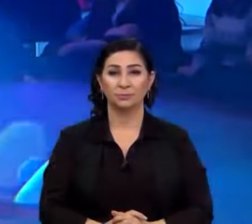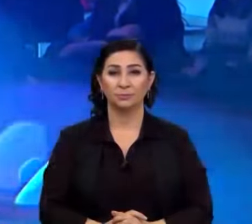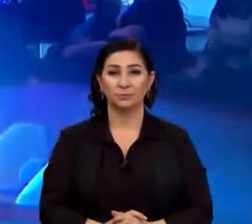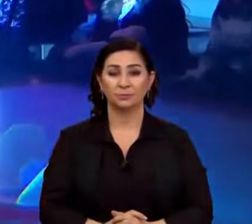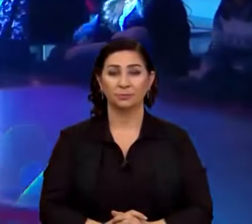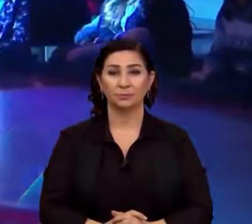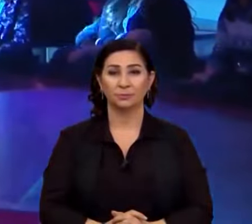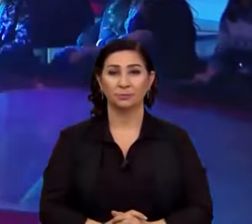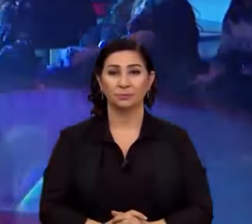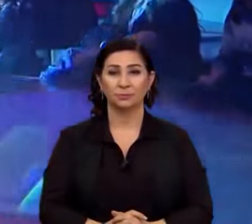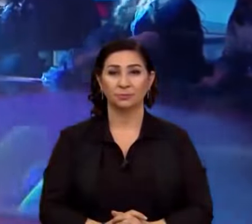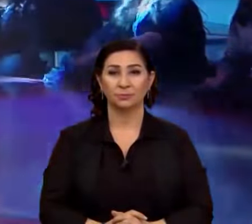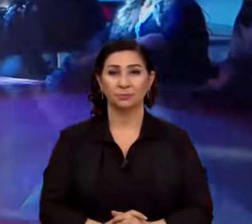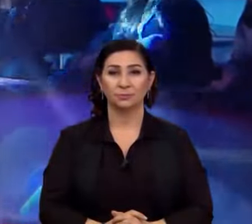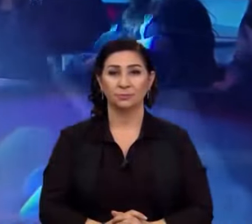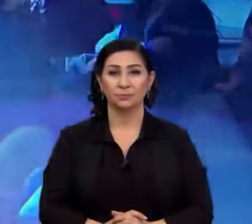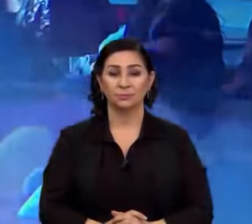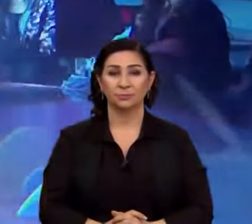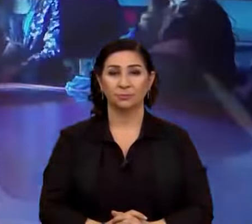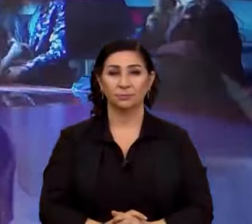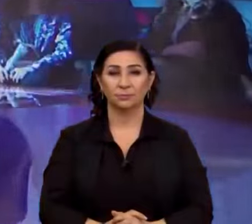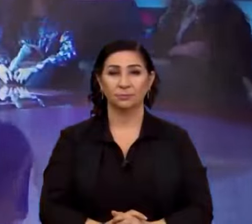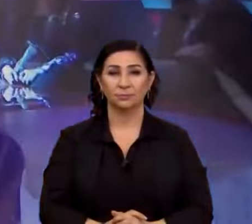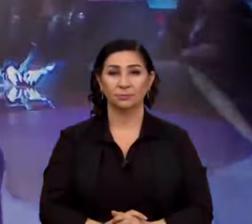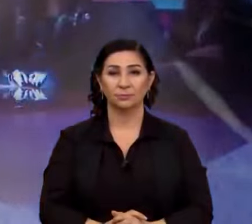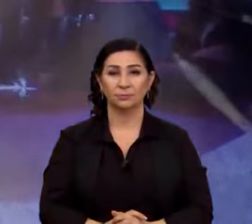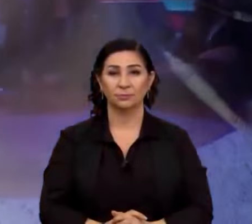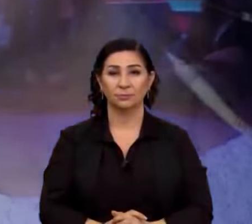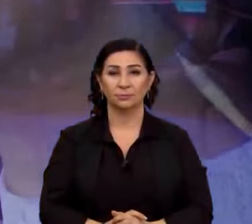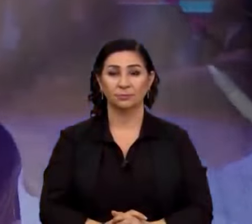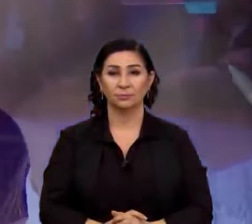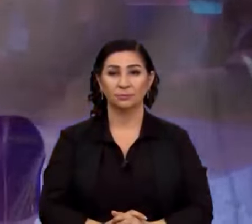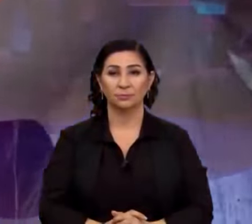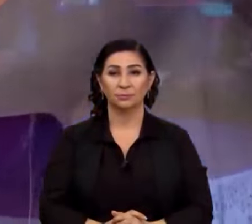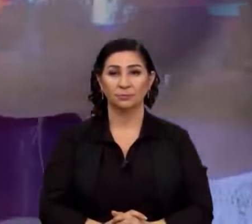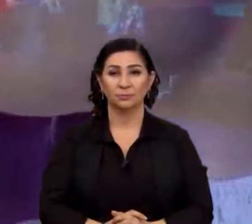içimde kendimle